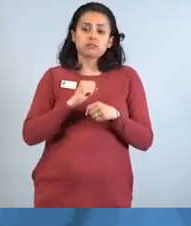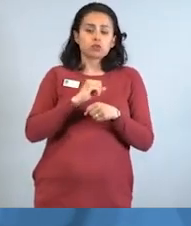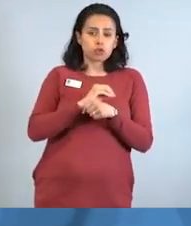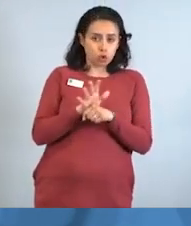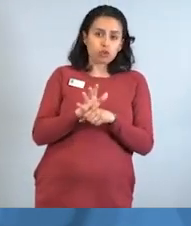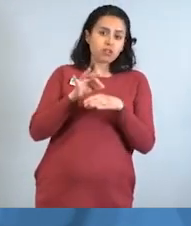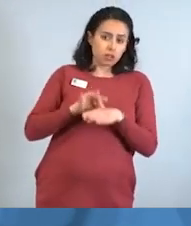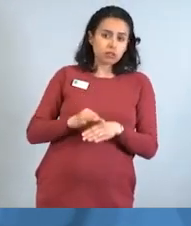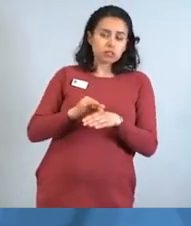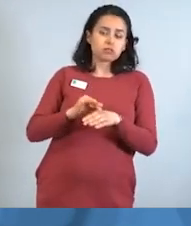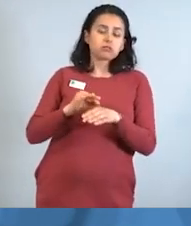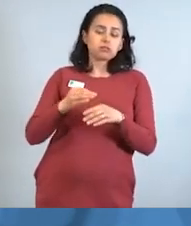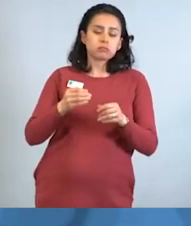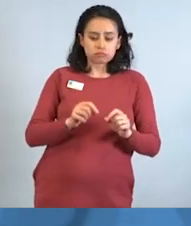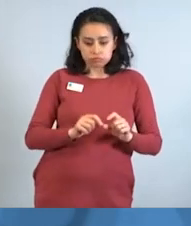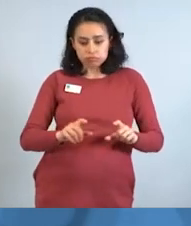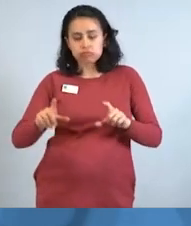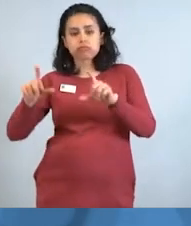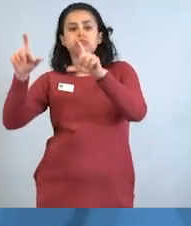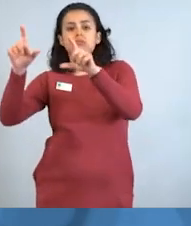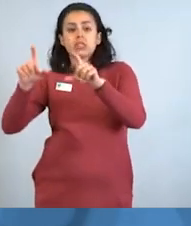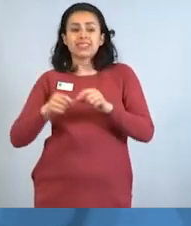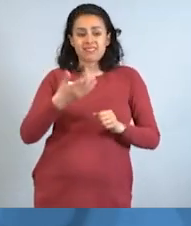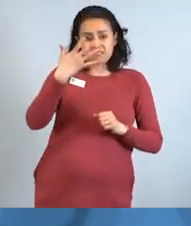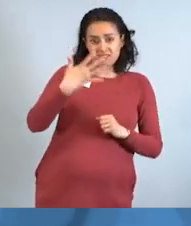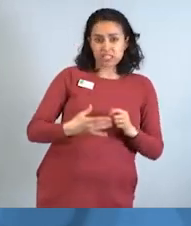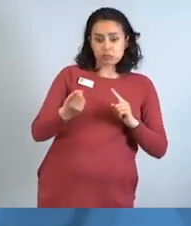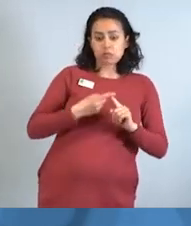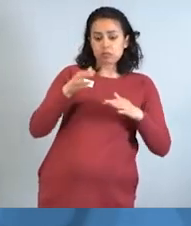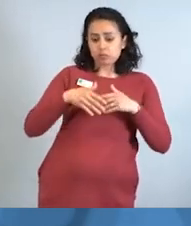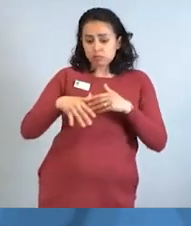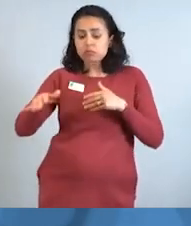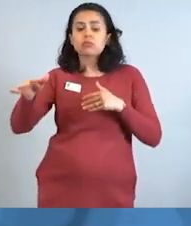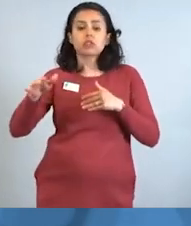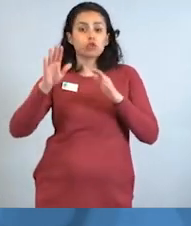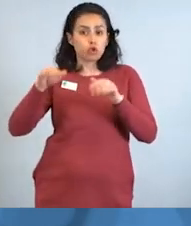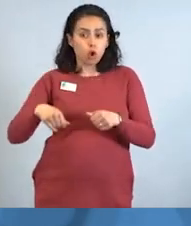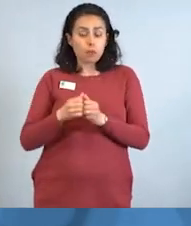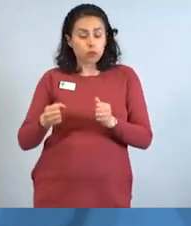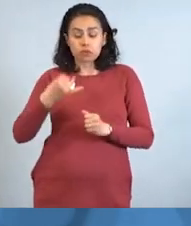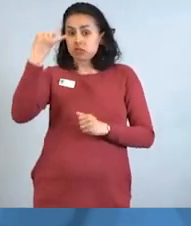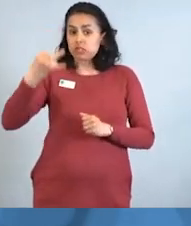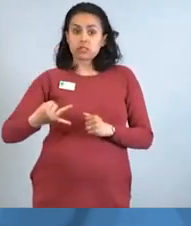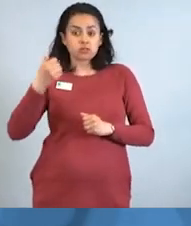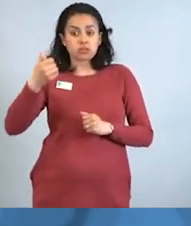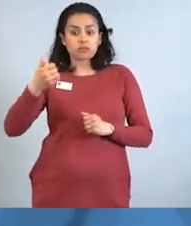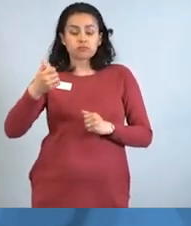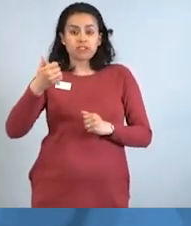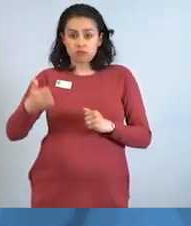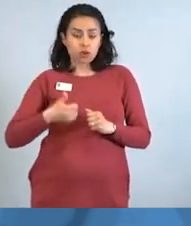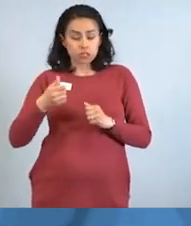Se nousee jo 50:stä, mutta 70:stä se menee jo todella kovaa ylöspäin.